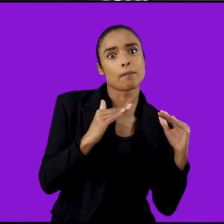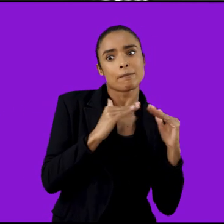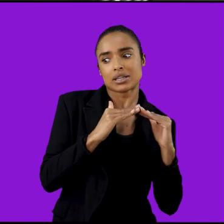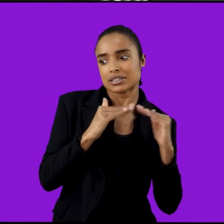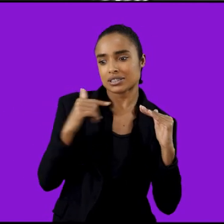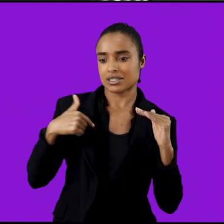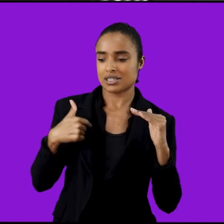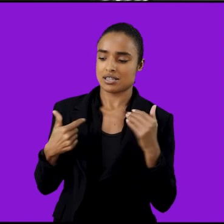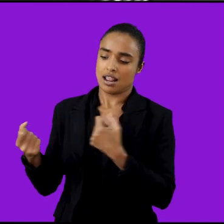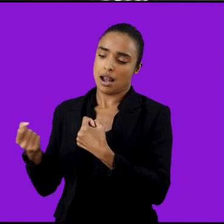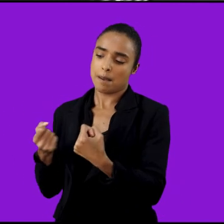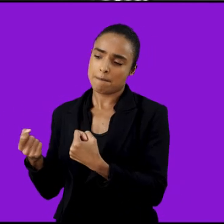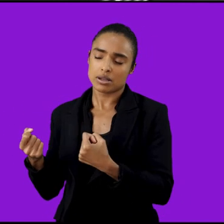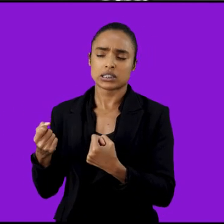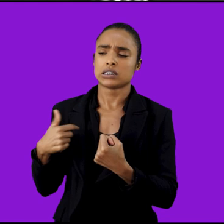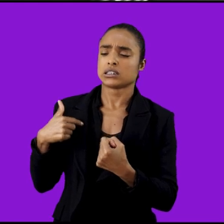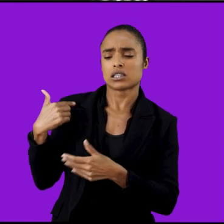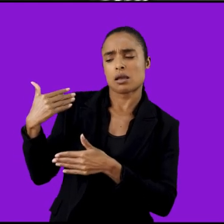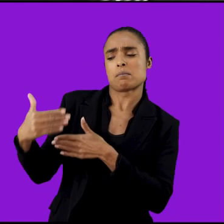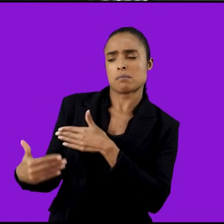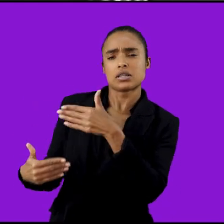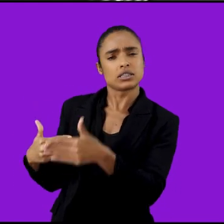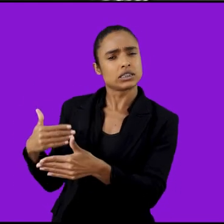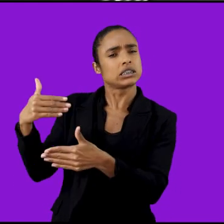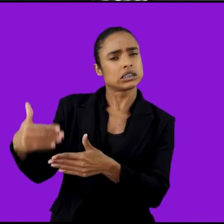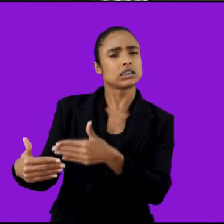poder voltar pra casa. Aí fazia o processo da “sangria”. Aqui pra aquilo. Pra mim,